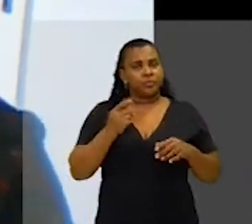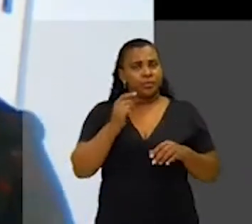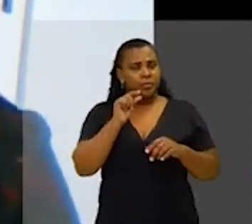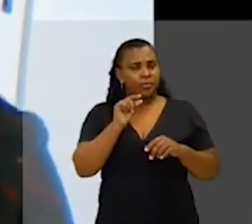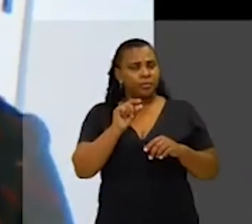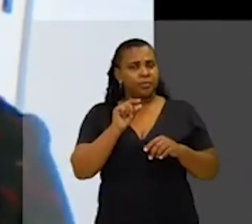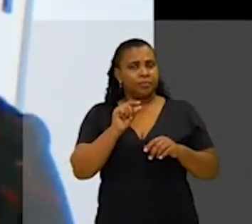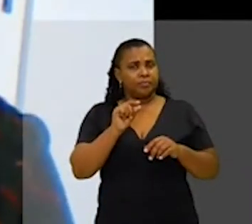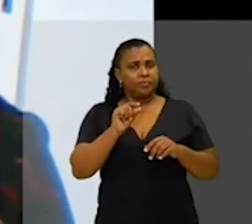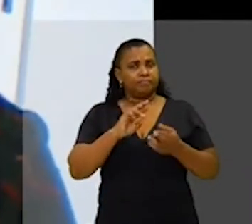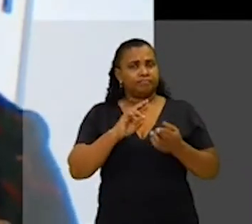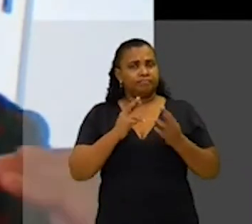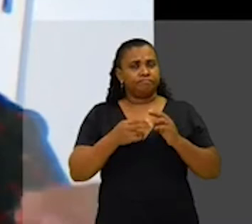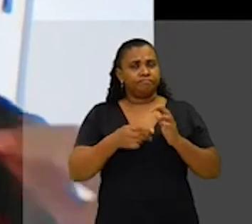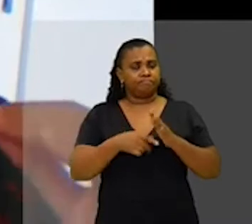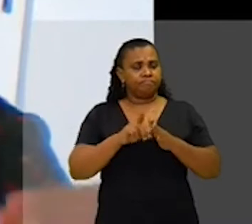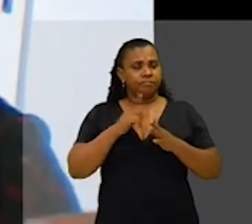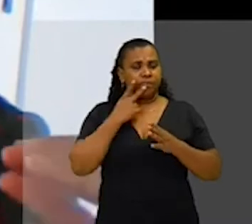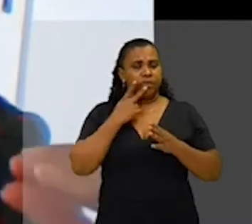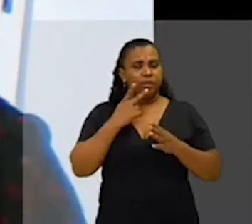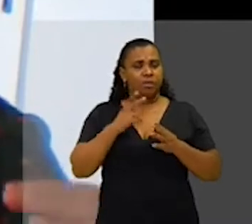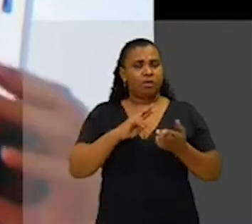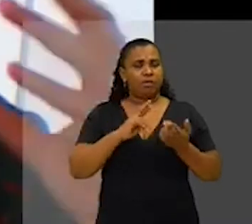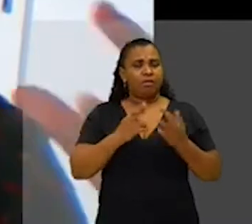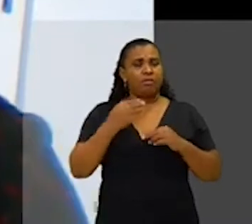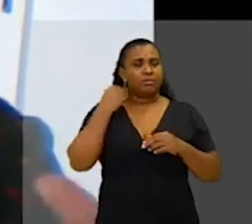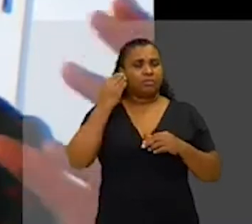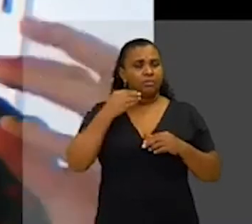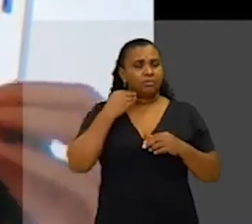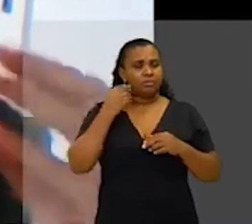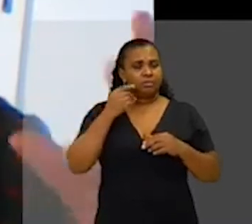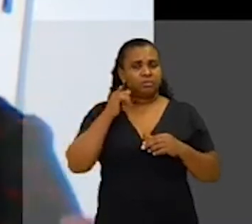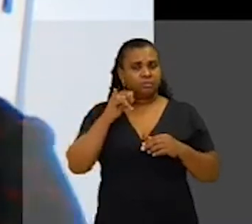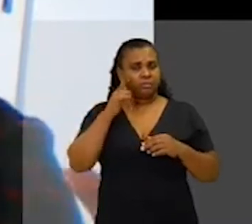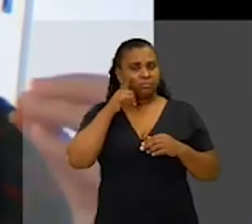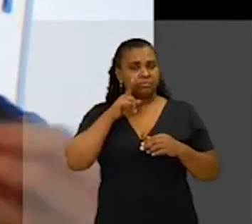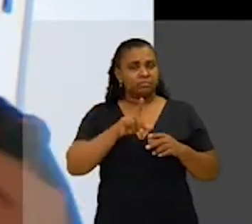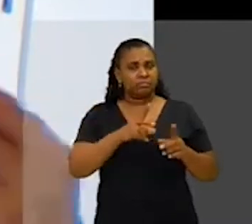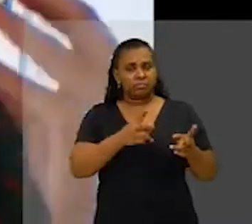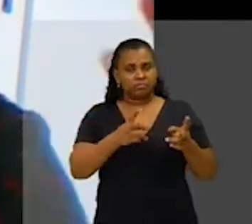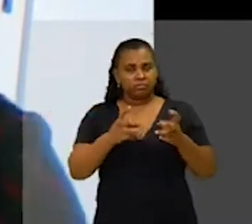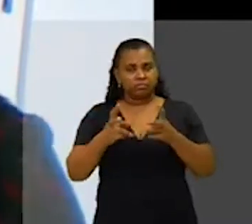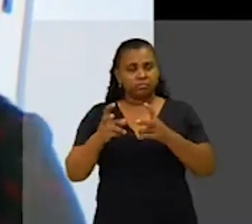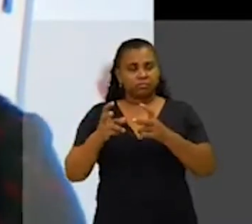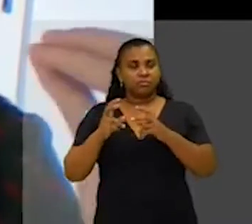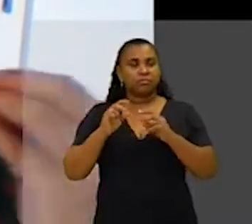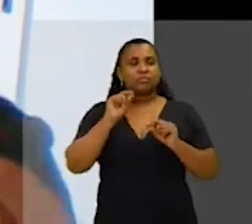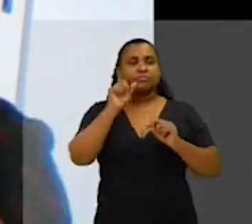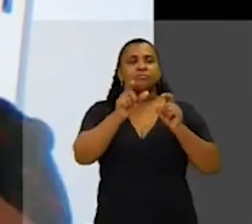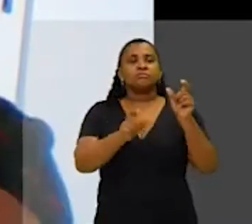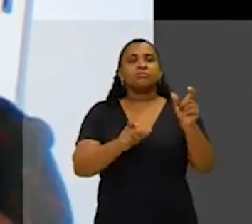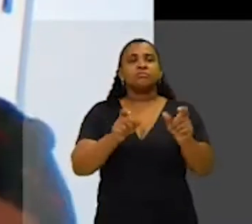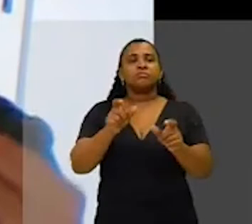às experiências a gente conseguiu observar a quem está em quais tipos de causar cores